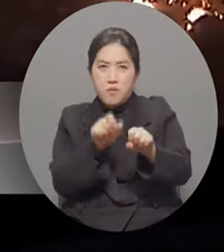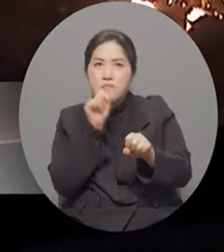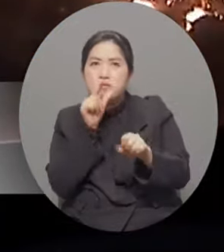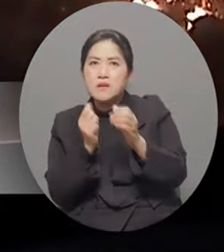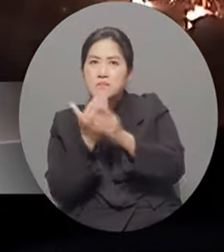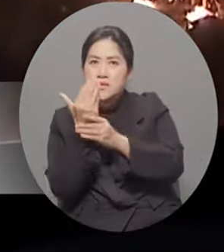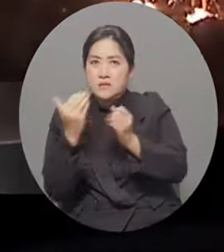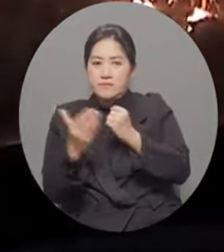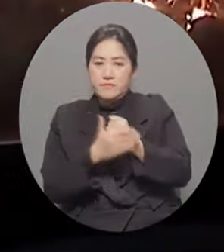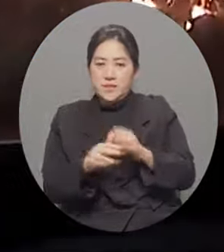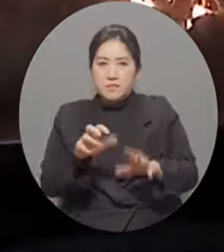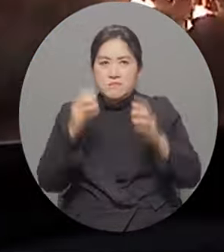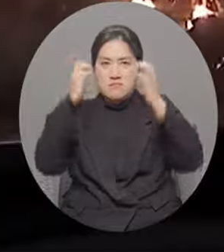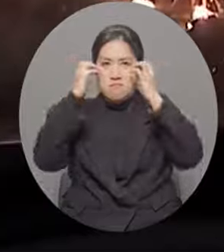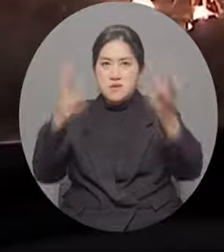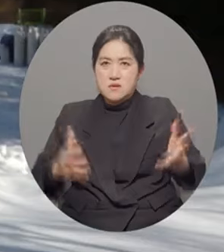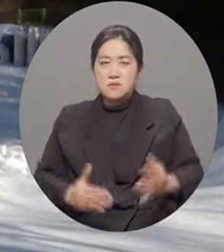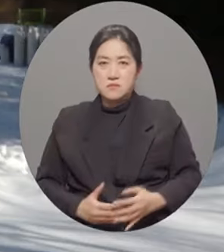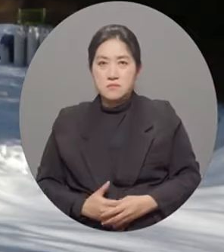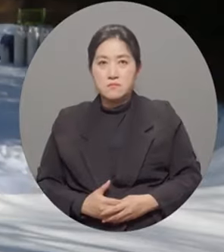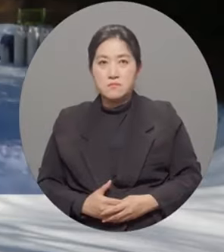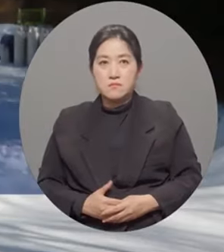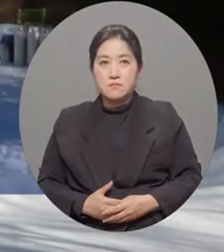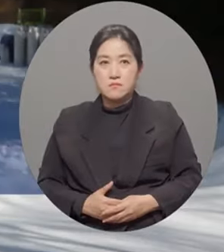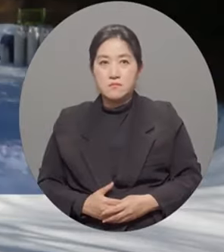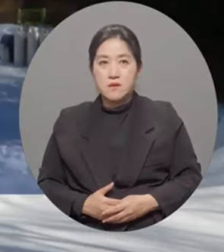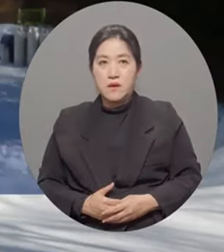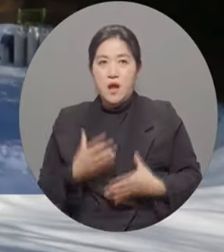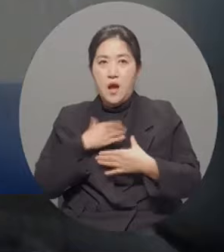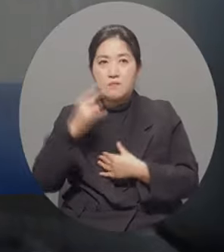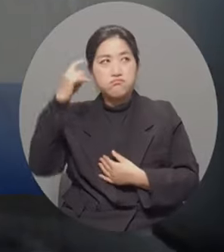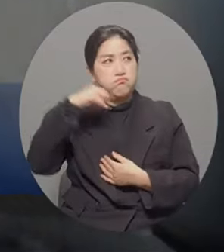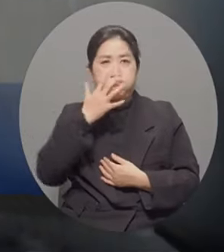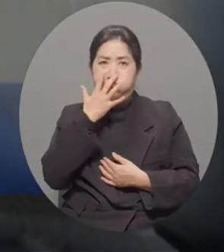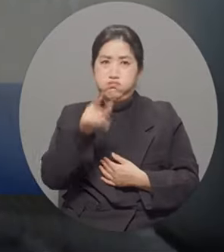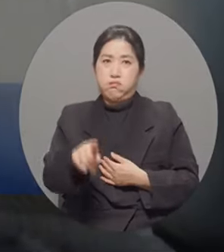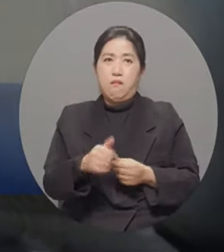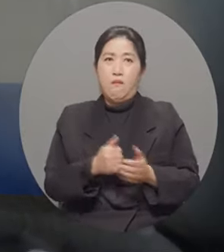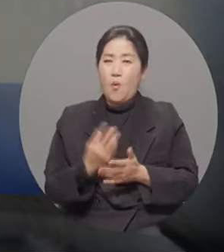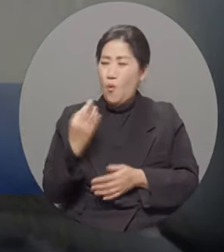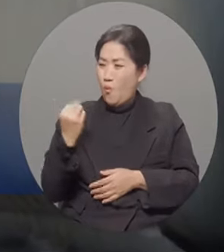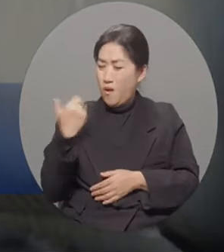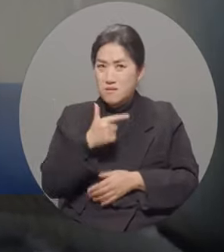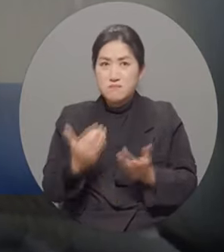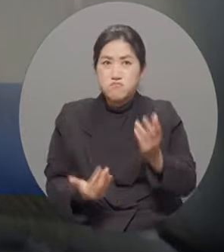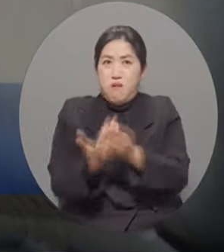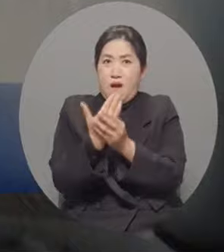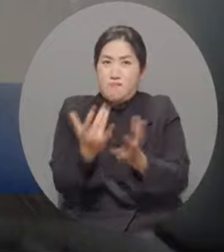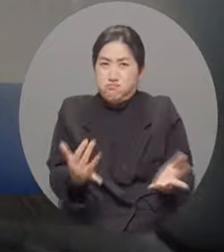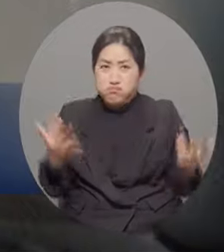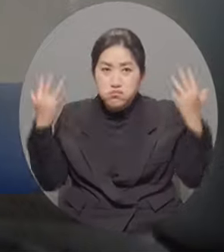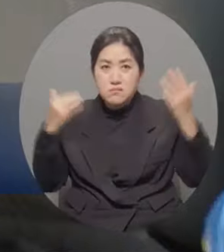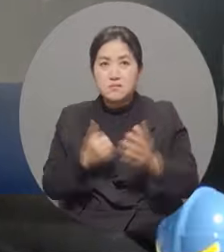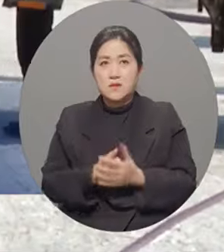한 달도 안 돼 반복된 가스 누출 사고에 주민들은 분노를 감추지 못했습니다. (인터뷰) 안전불감증이라는 게.